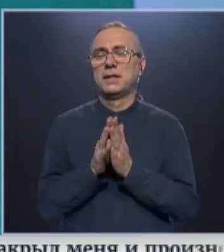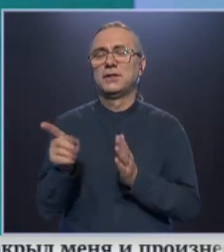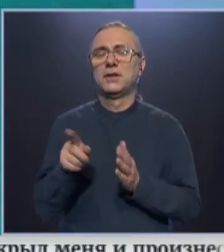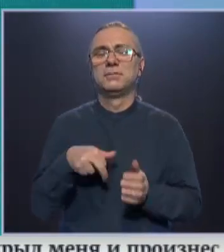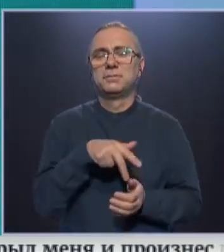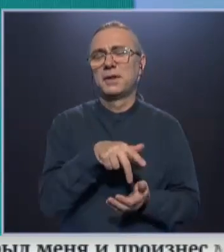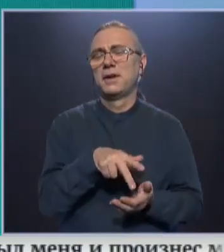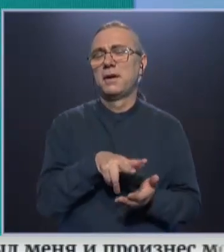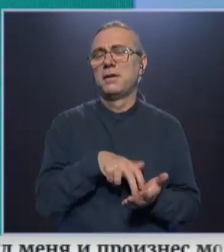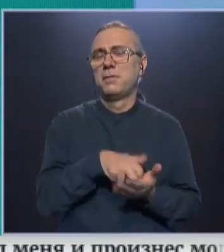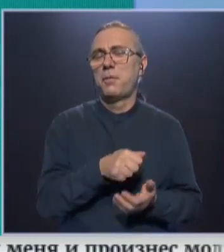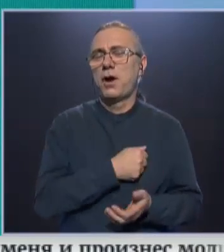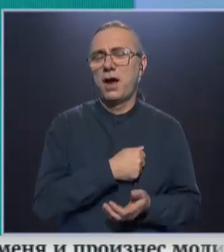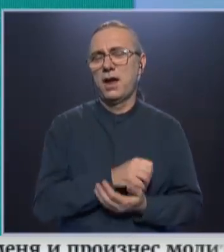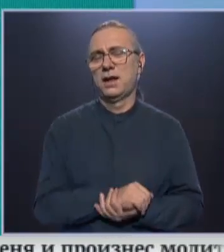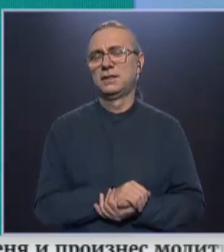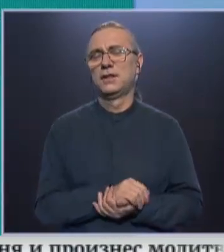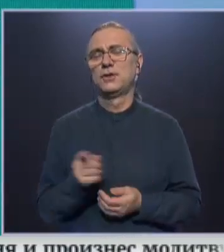оккультизму и безобразием который возгнездили в его